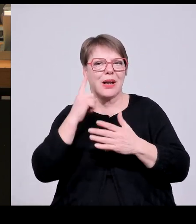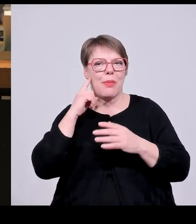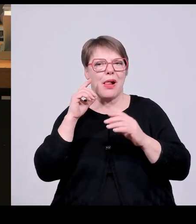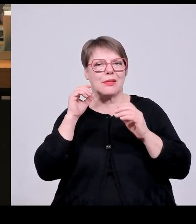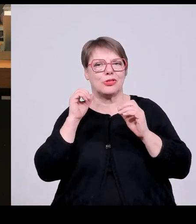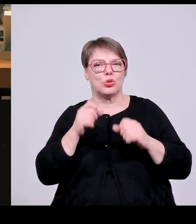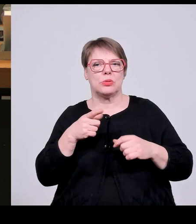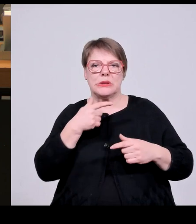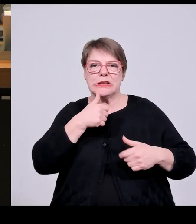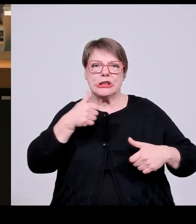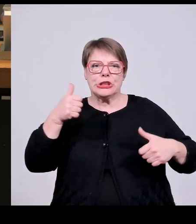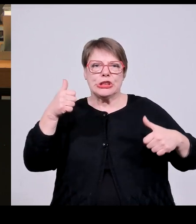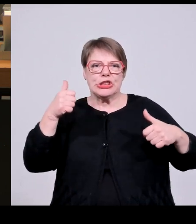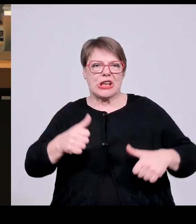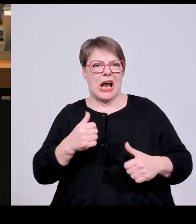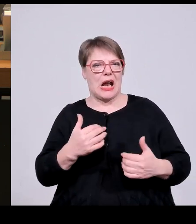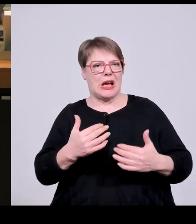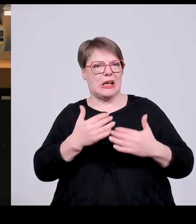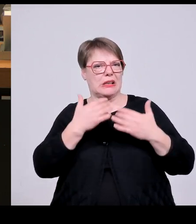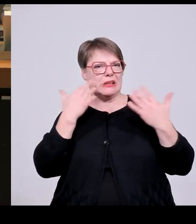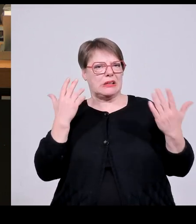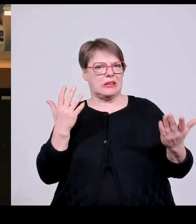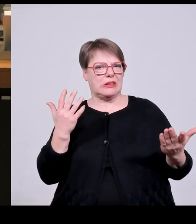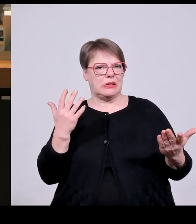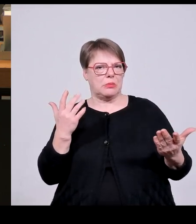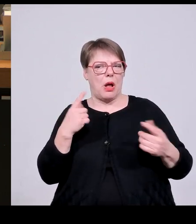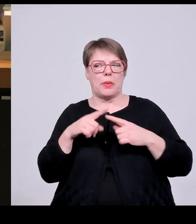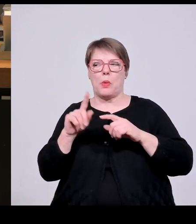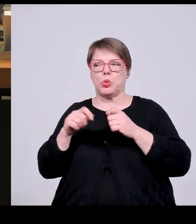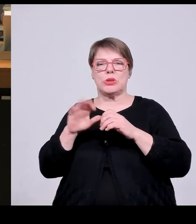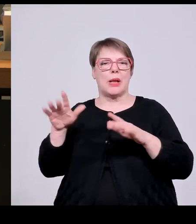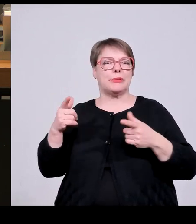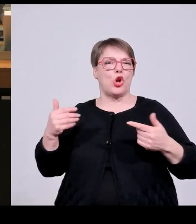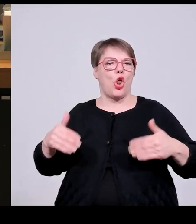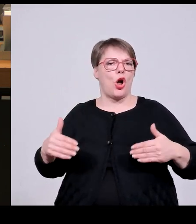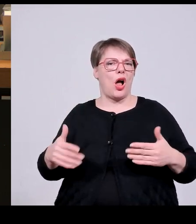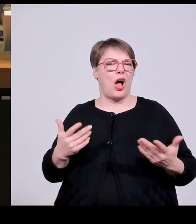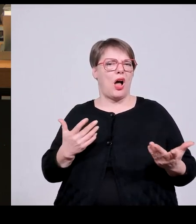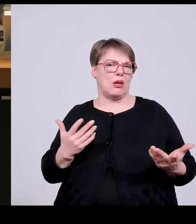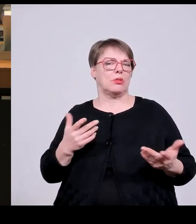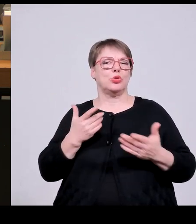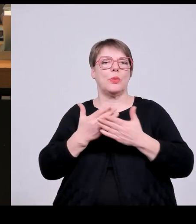Liebe Kolleginnen und Kollegen! Es geht nicht darum, den Denkmalschutz komplett über den Haufen zu werfen.